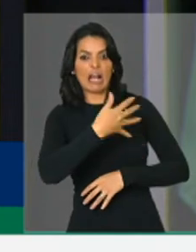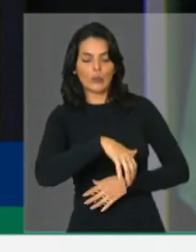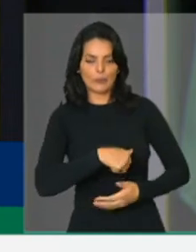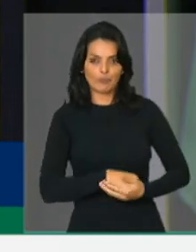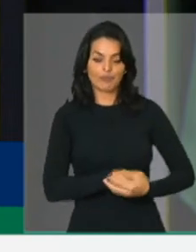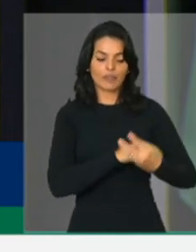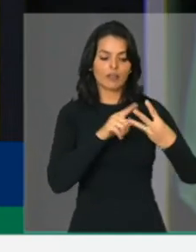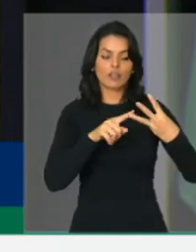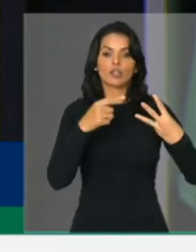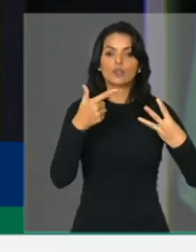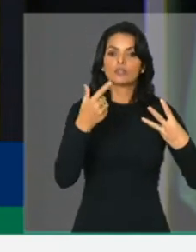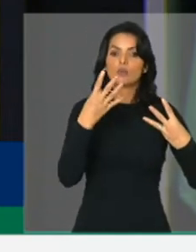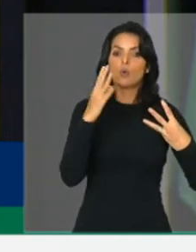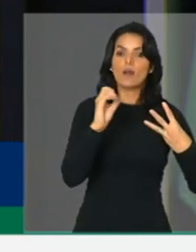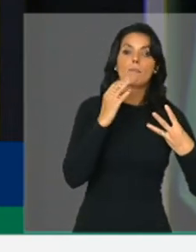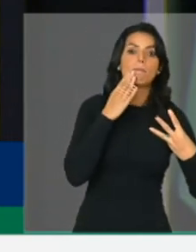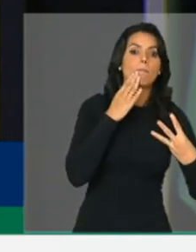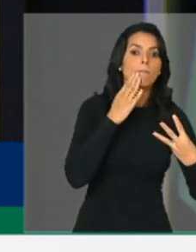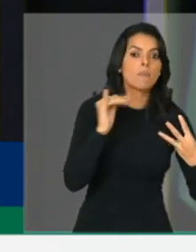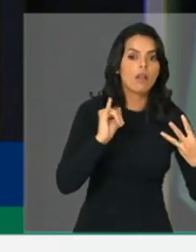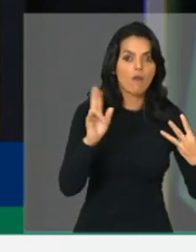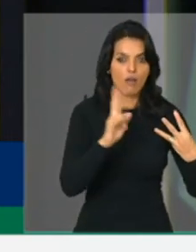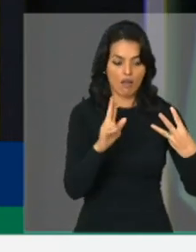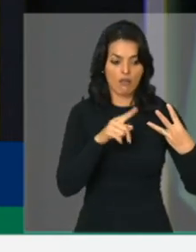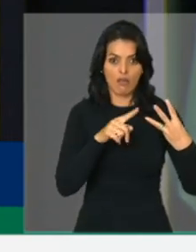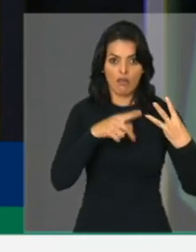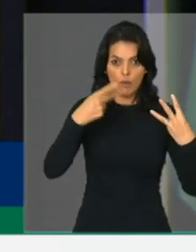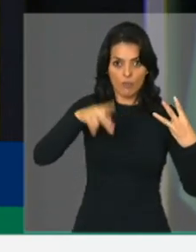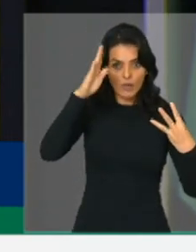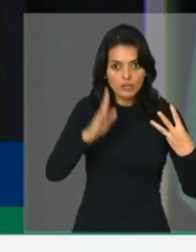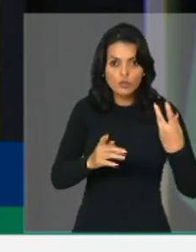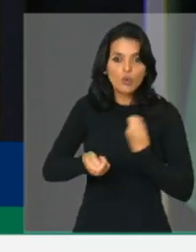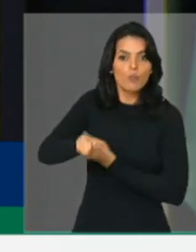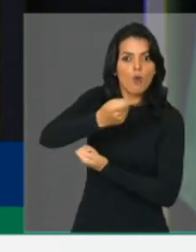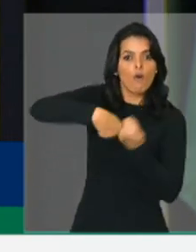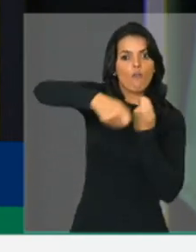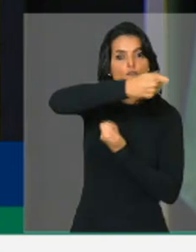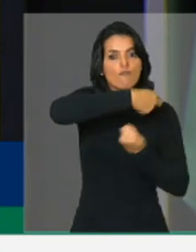TRIBUTÁRIAS. O QUE O BRASIL PESA PARA ELE MESMO. OU SEJA... O QUE NÓS AGREGAMOS